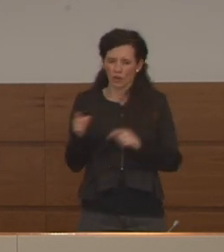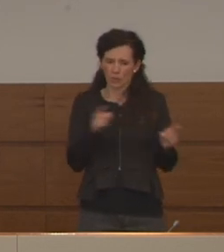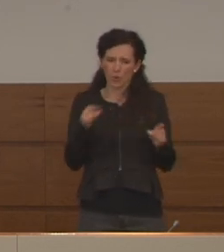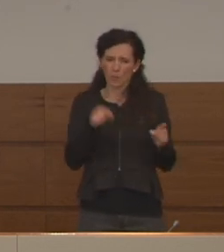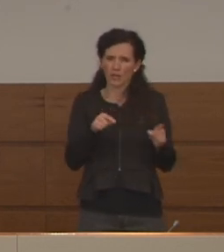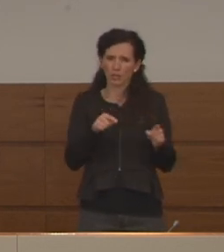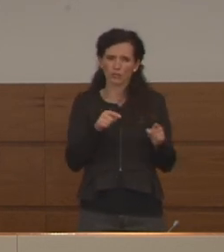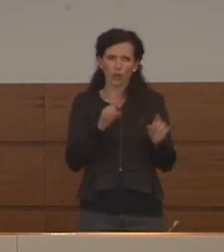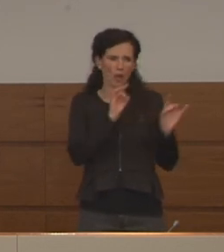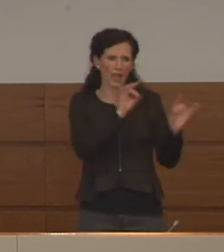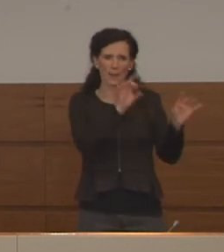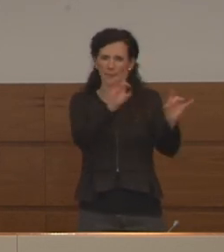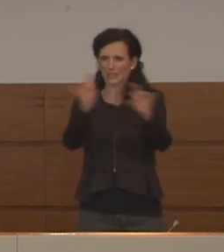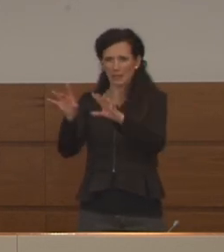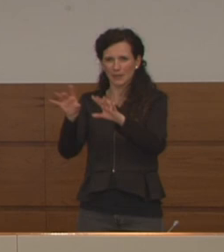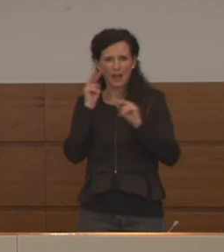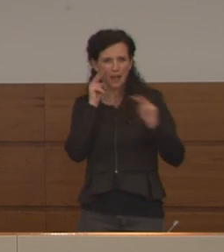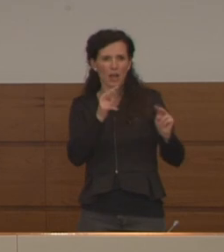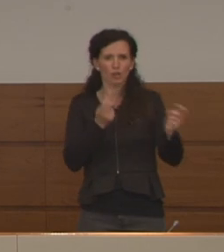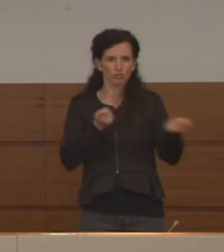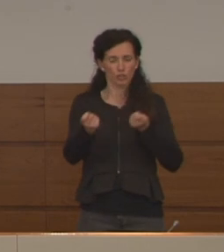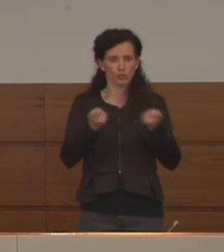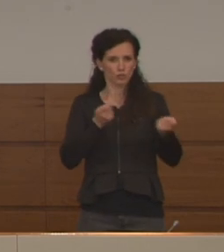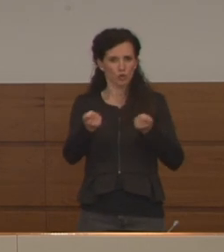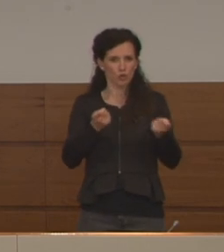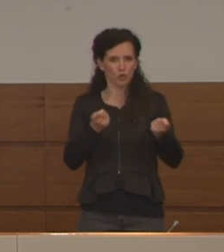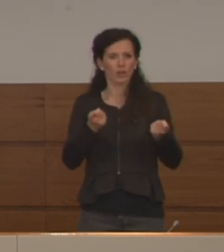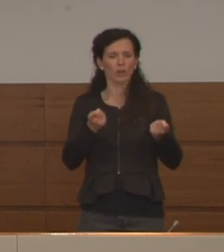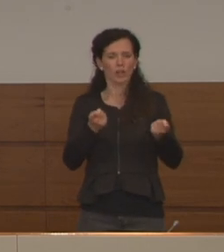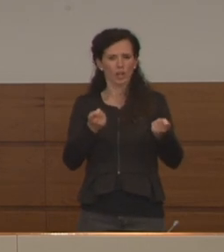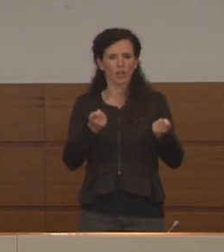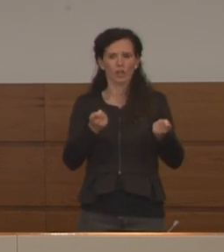inevitabilmente passa attraverso il territorio, molto più rafforzato dove